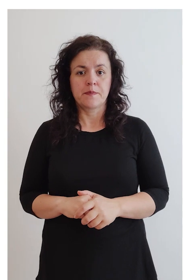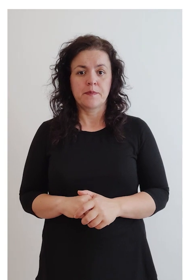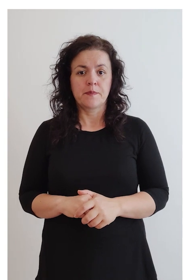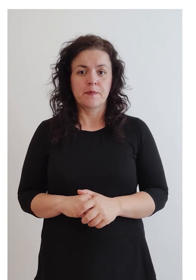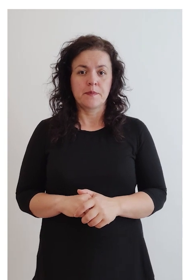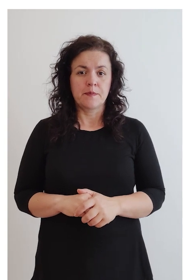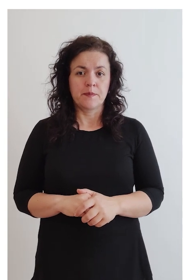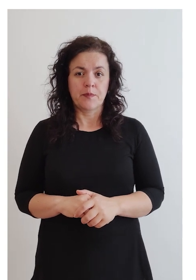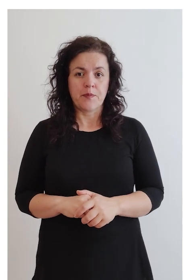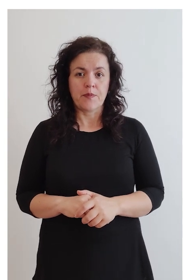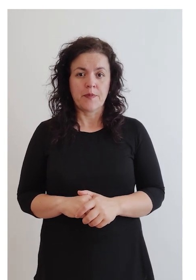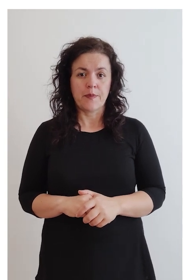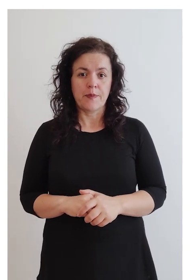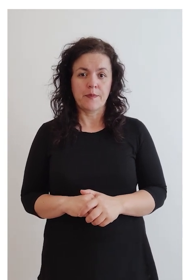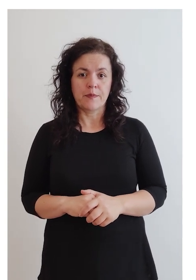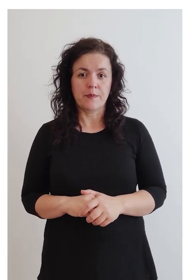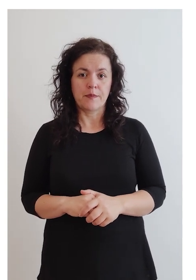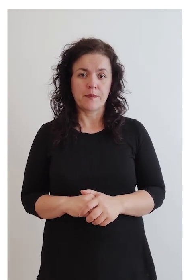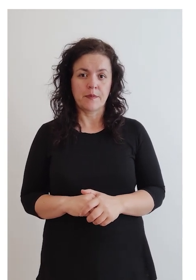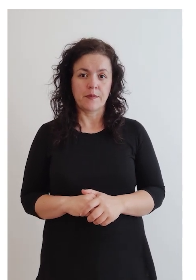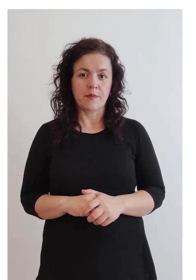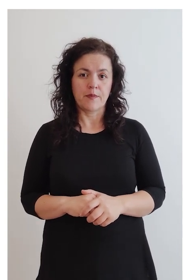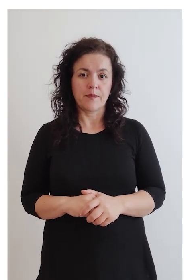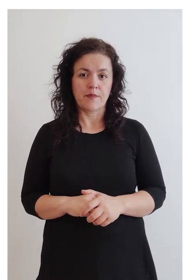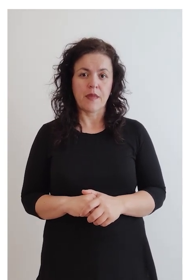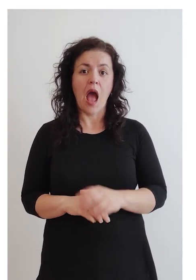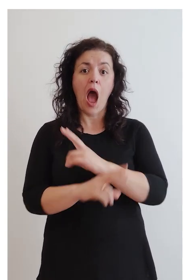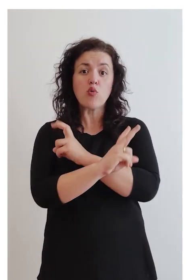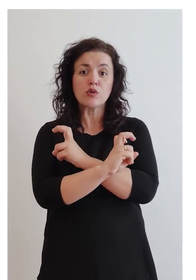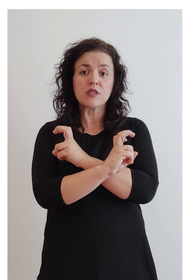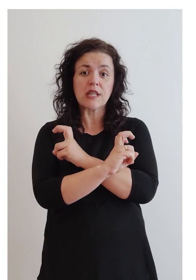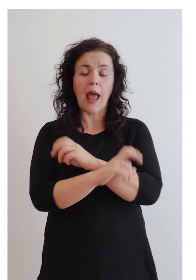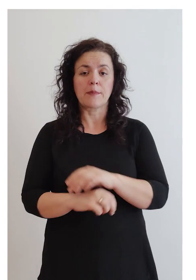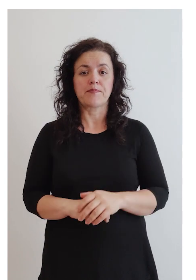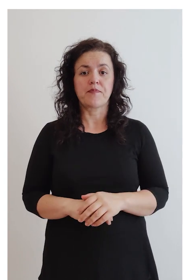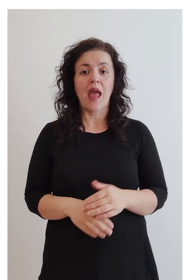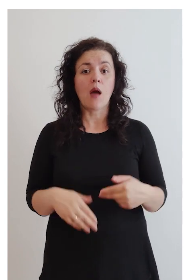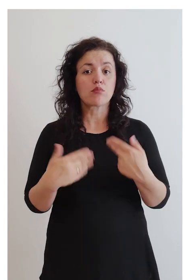Rambursare de 25% pentru întârzieri de la 60 de minute